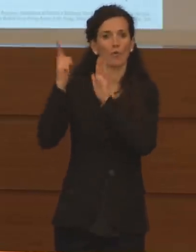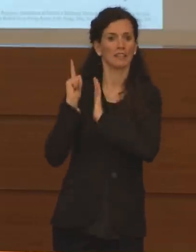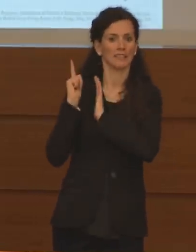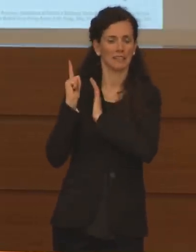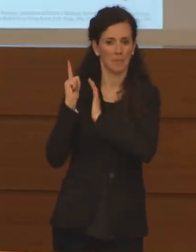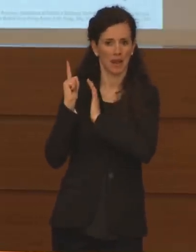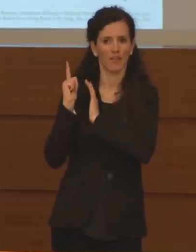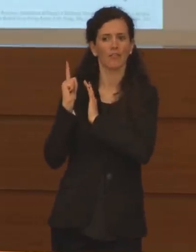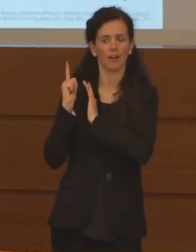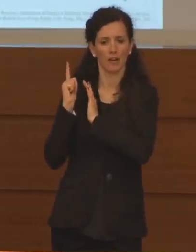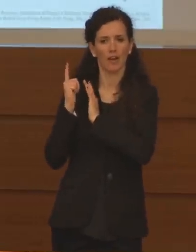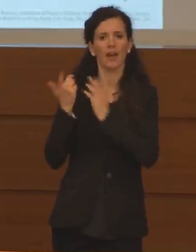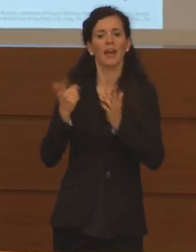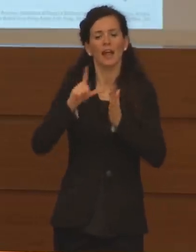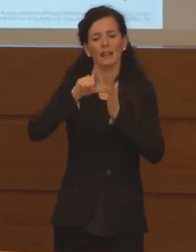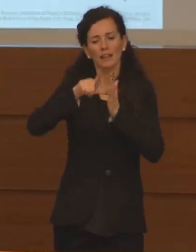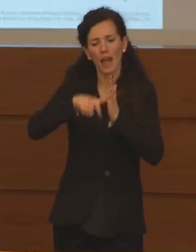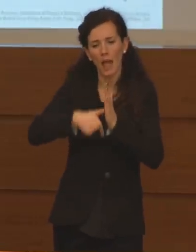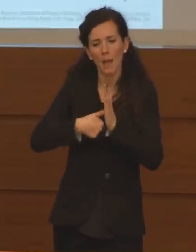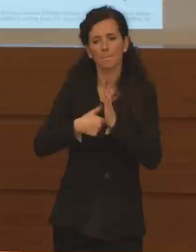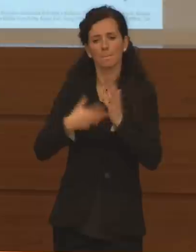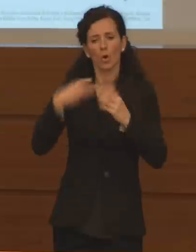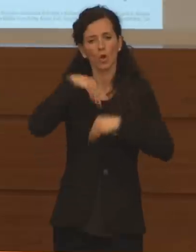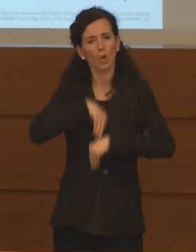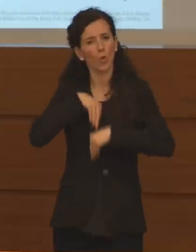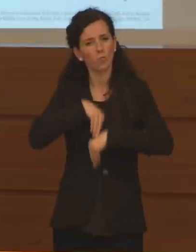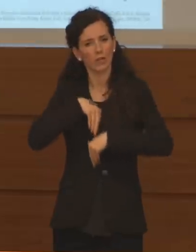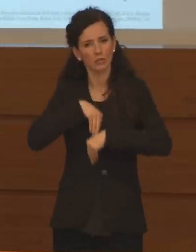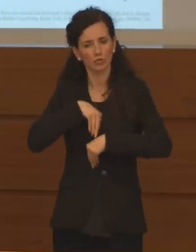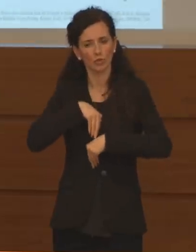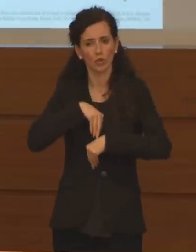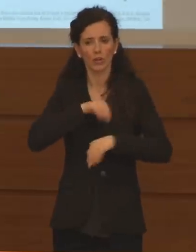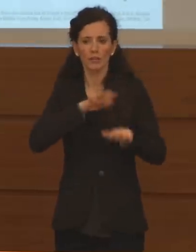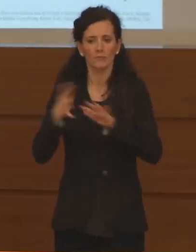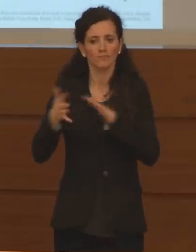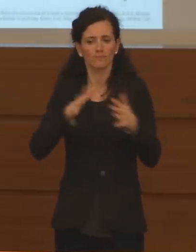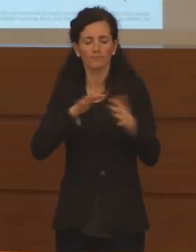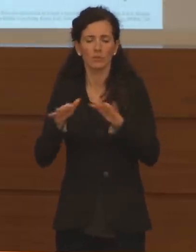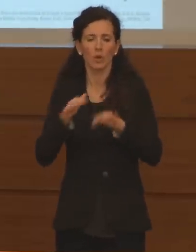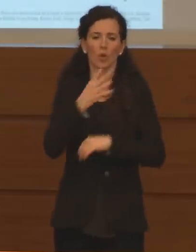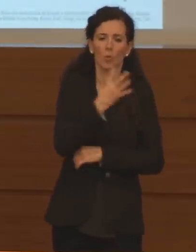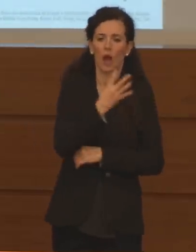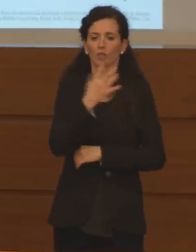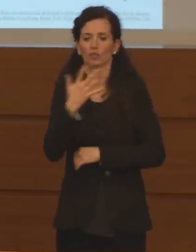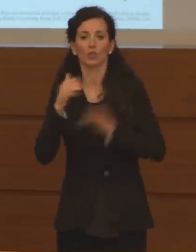e il tempo di incubazione medio come sapete intorno ai 4-5-6 giorni,